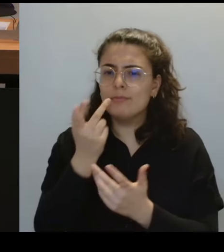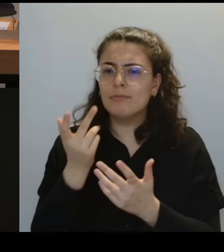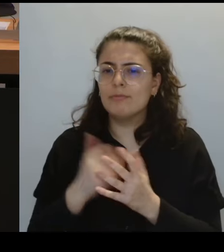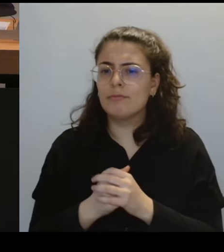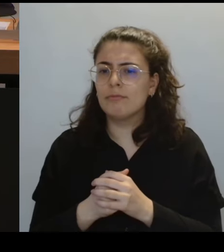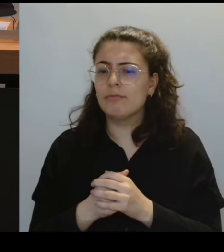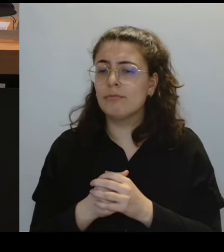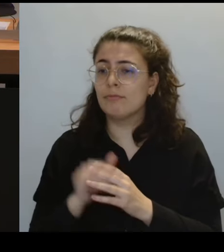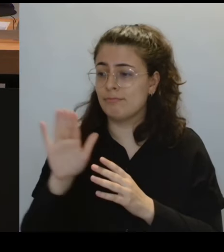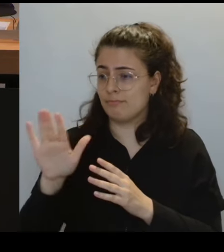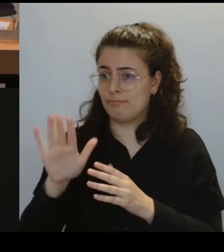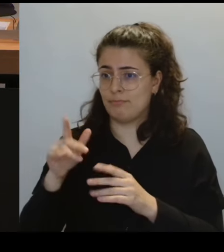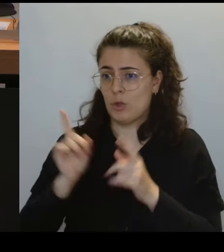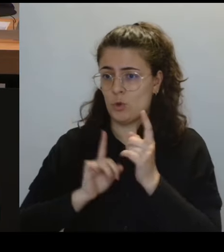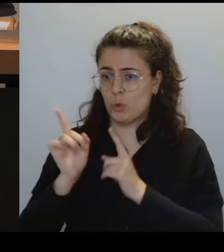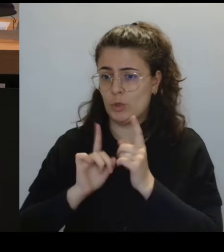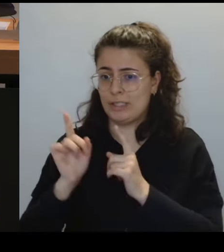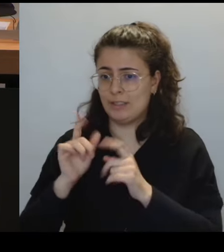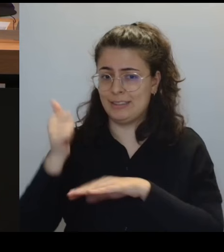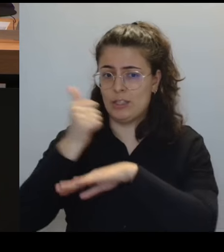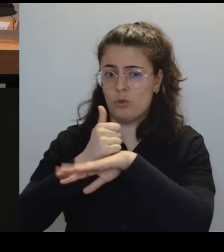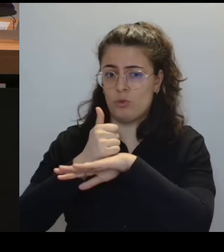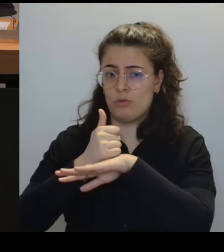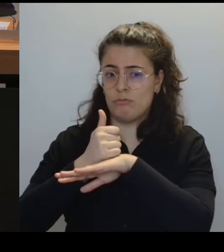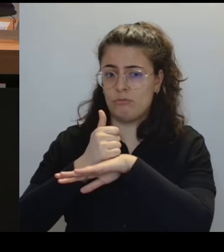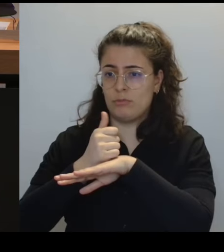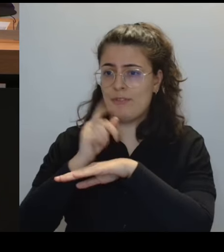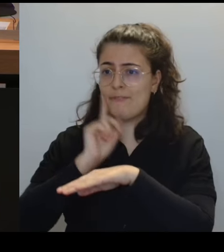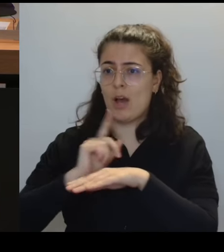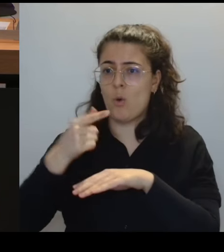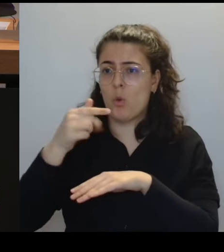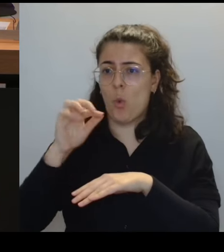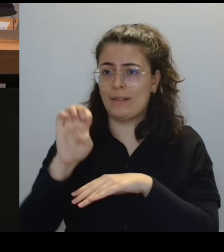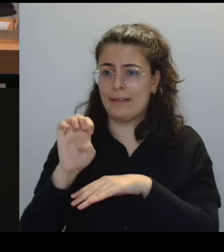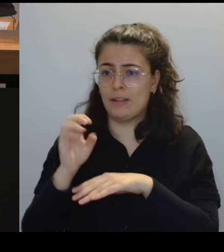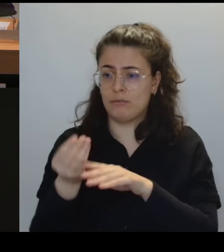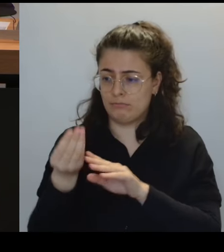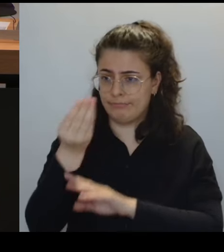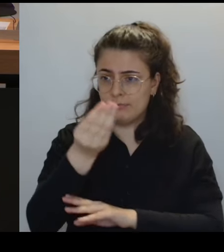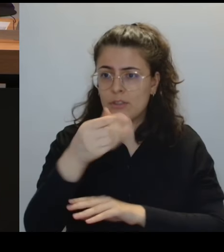die Amtsgeschäfte übergeben hatte. Insofern stellt Ihr Antrag ein schlechtes Arbeitszeugnis